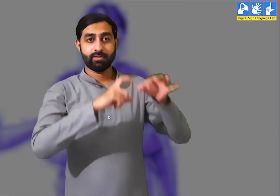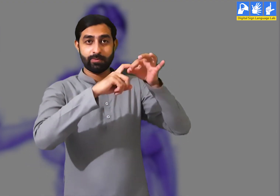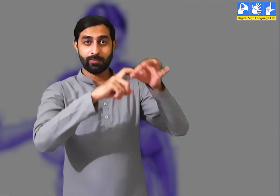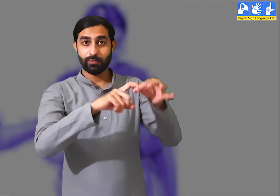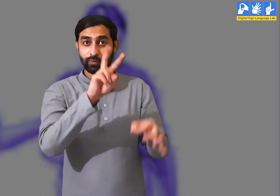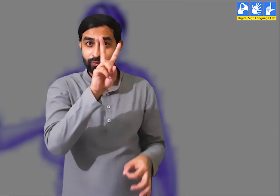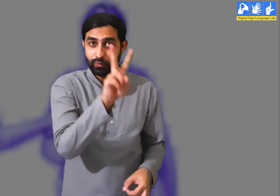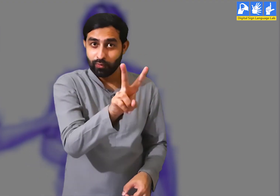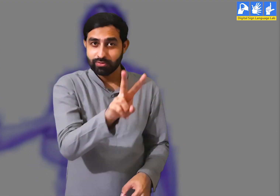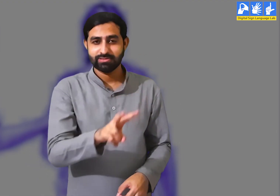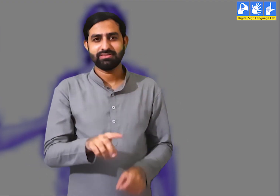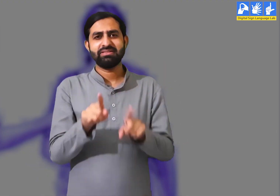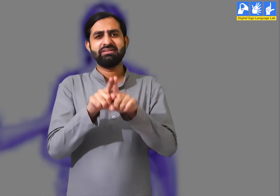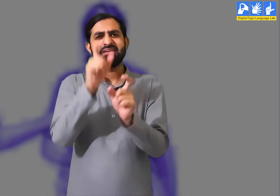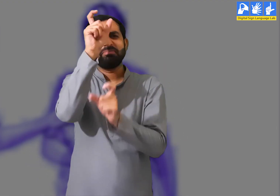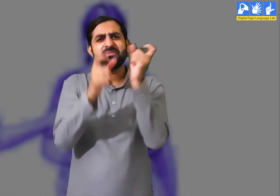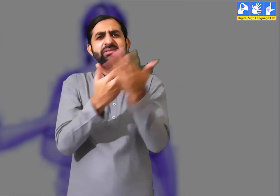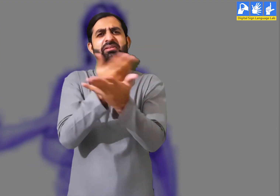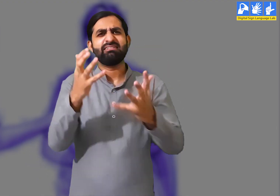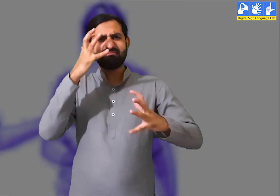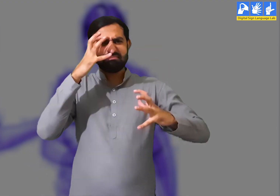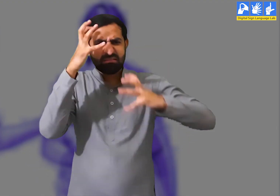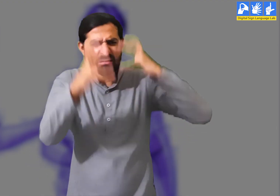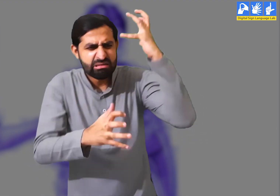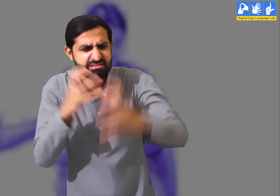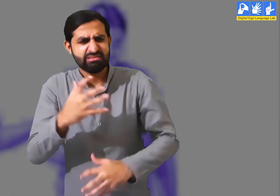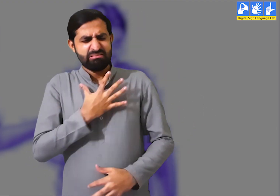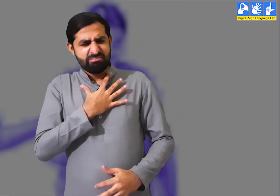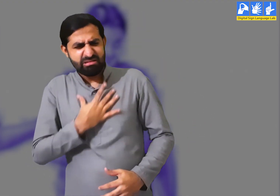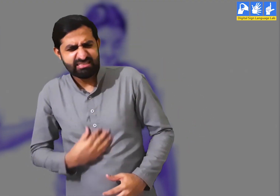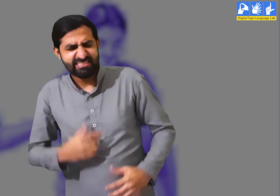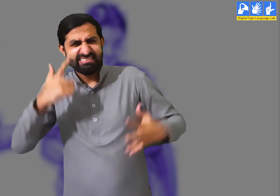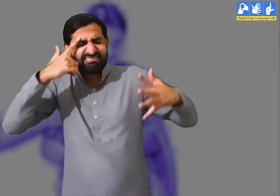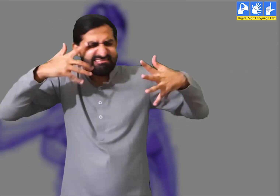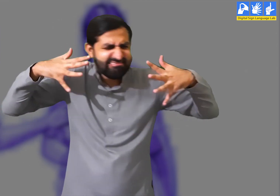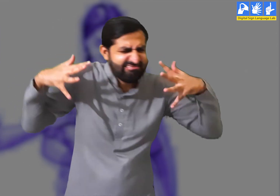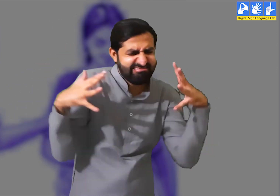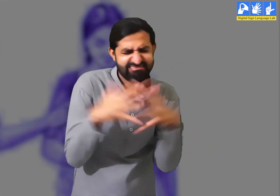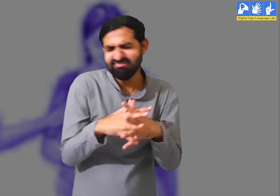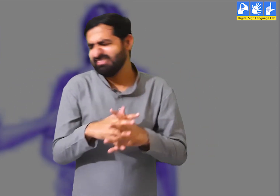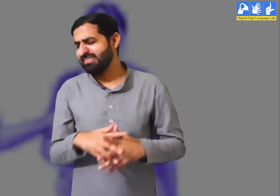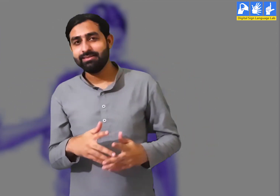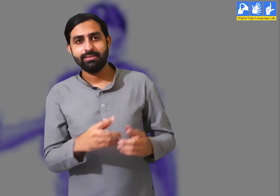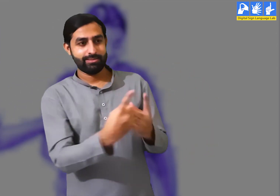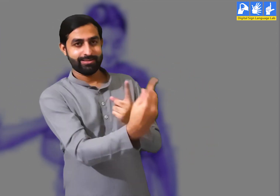प्रश्न -२ जब कोई भी व्यक्ति परेशान हो या दुखी हो या तनाव महसूस कर रहा हो तो ऐसी क्या चीज़ है